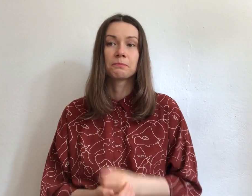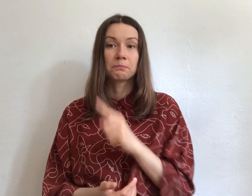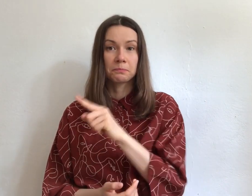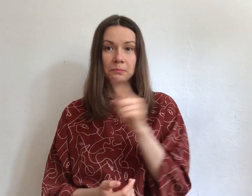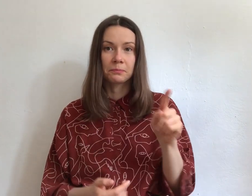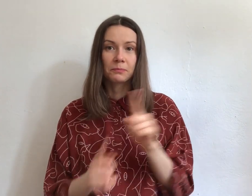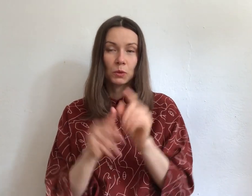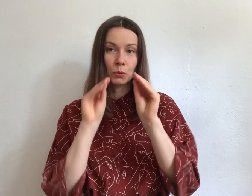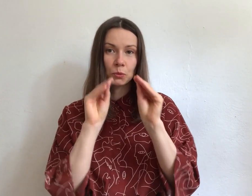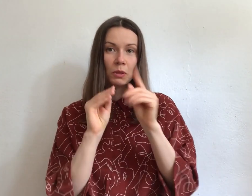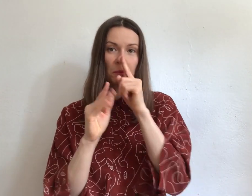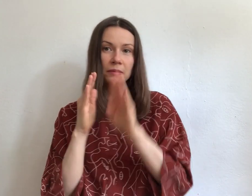ucząc i prezentując VV.